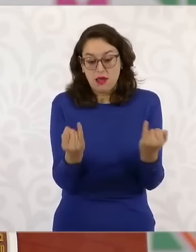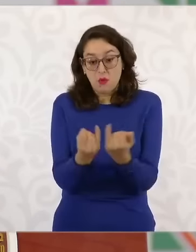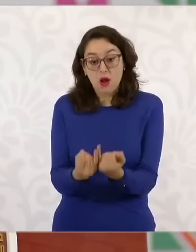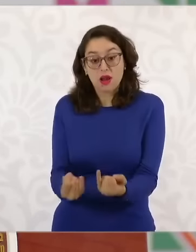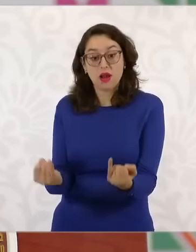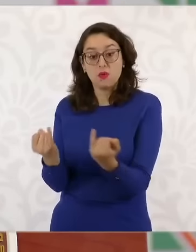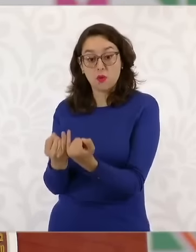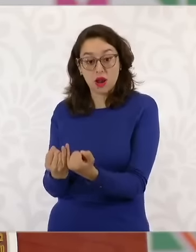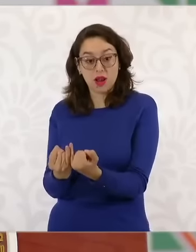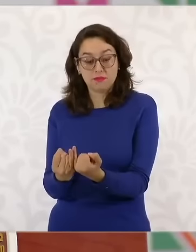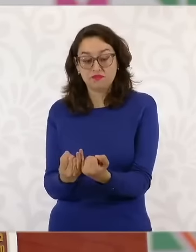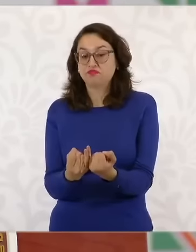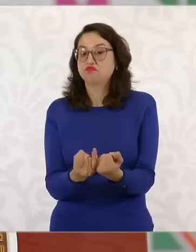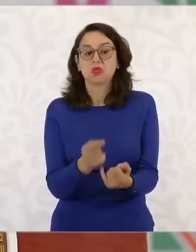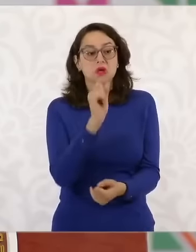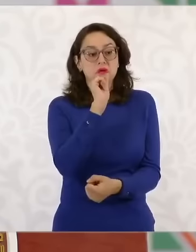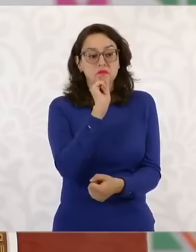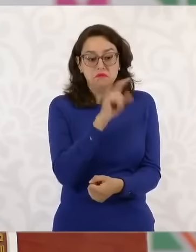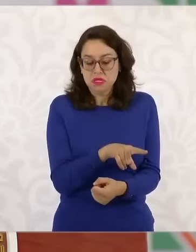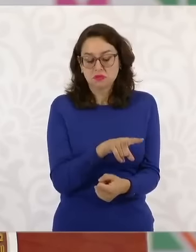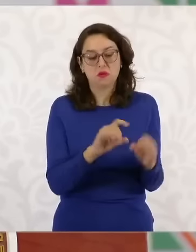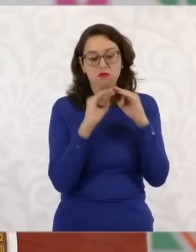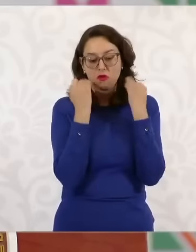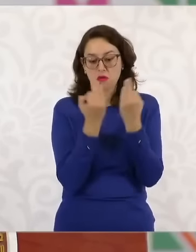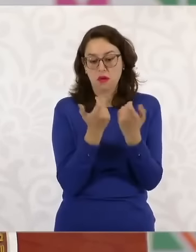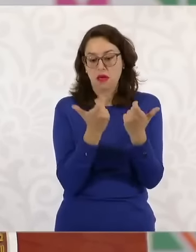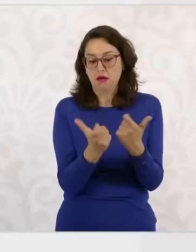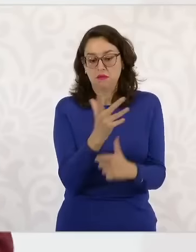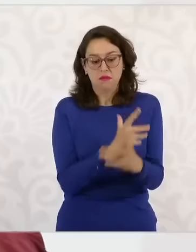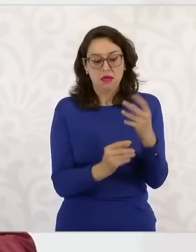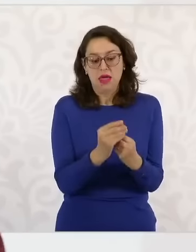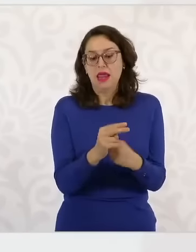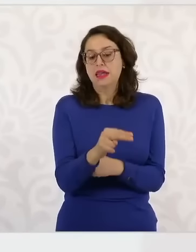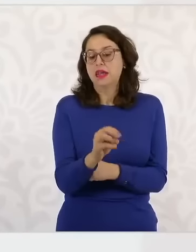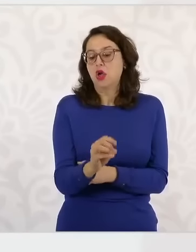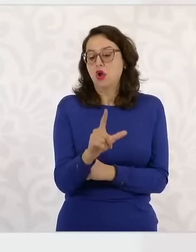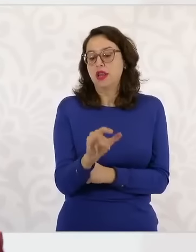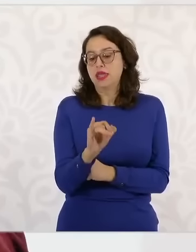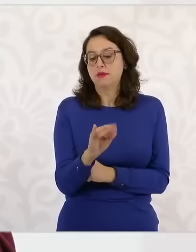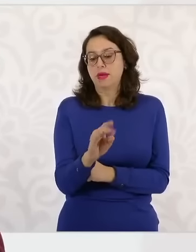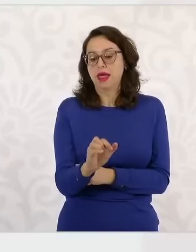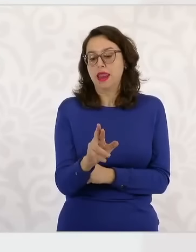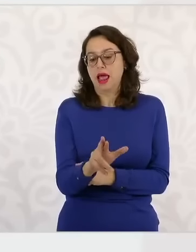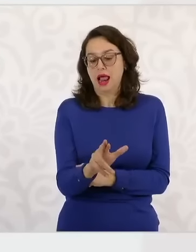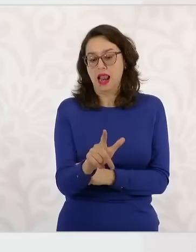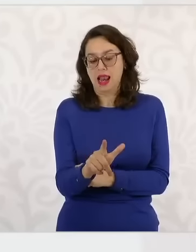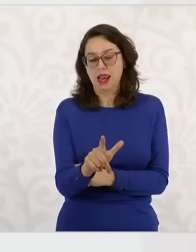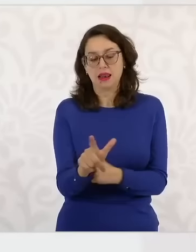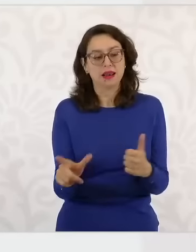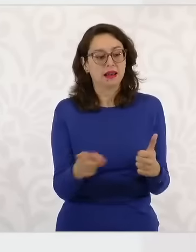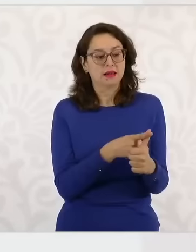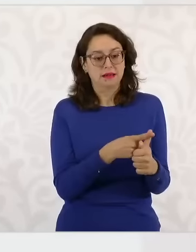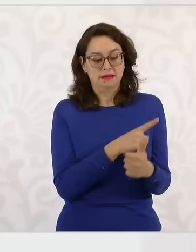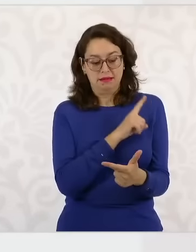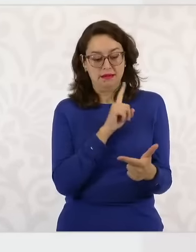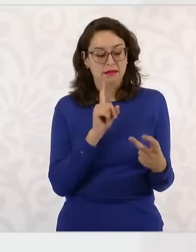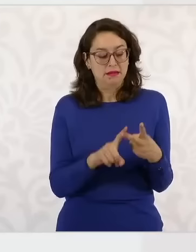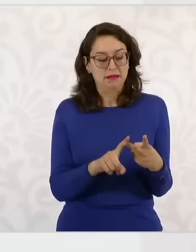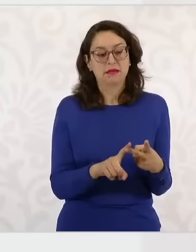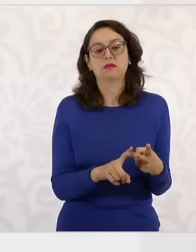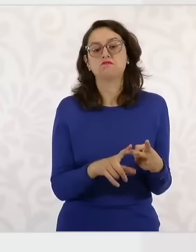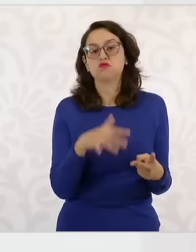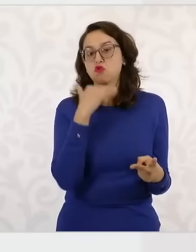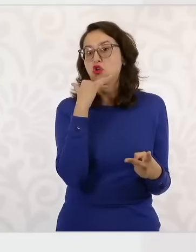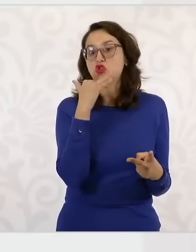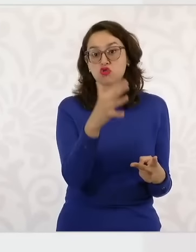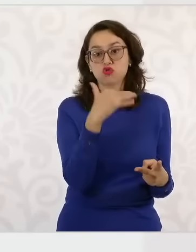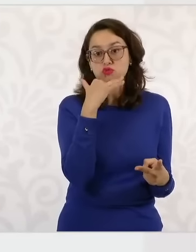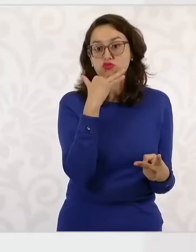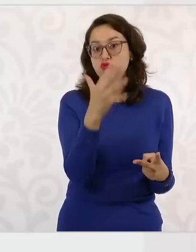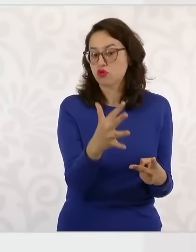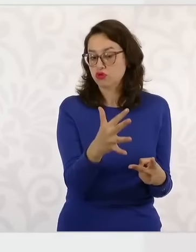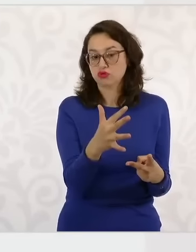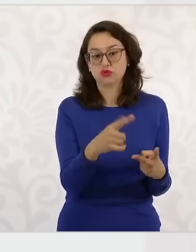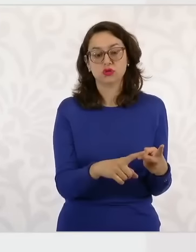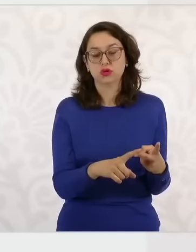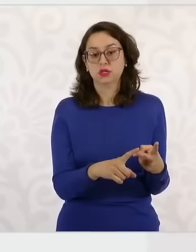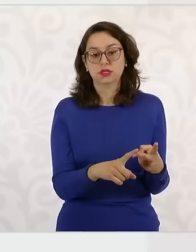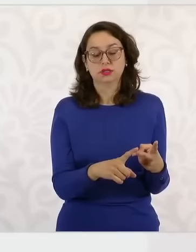con un modelo económico, el neoliberalismo, con la corrupción como esencia